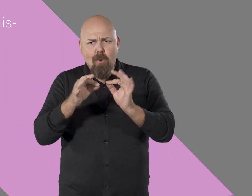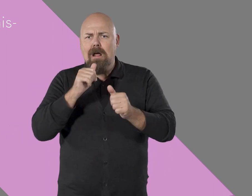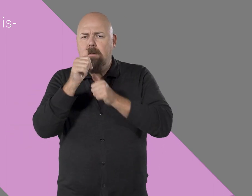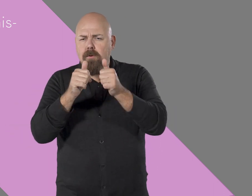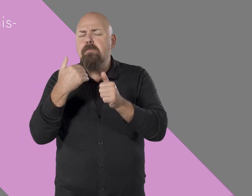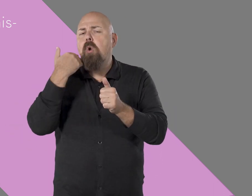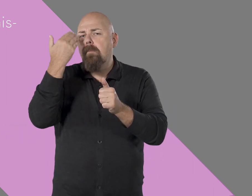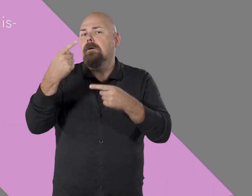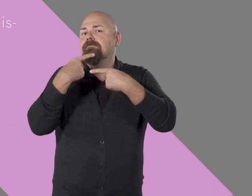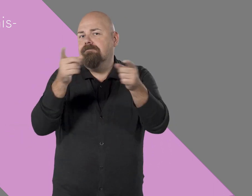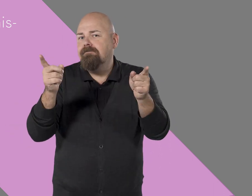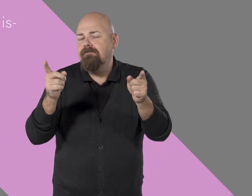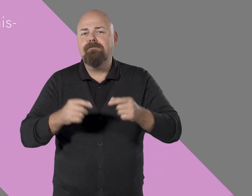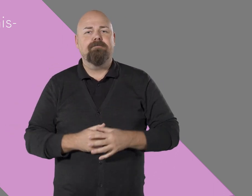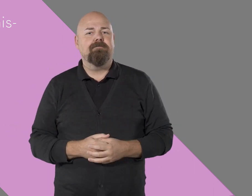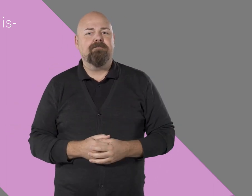sekä ilmoittautumisista on luvassa myöhemmin.